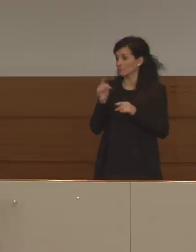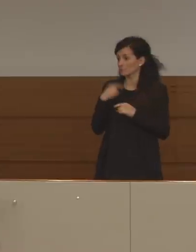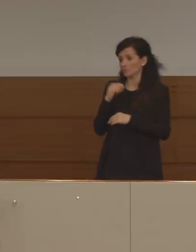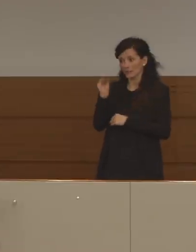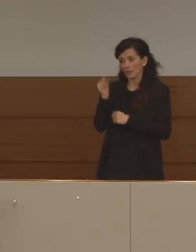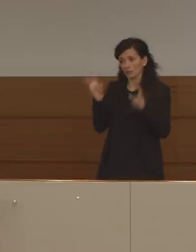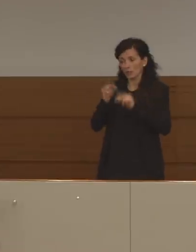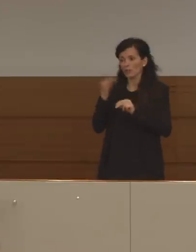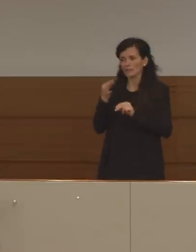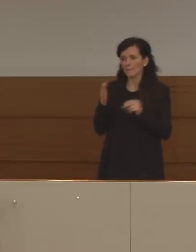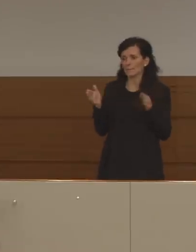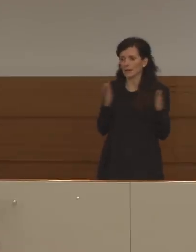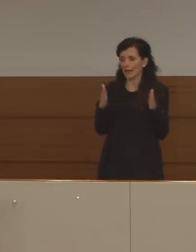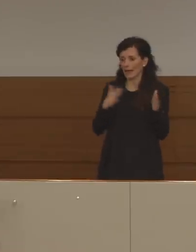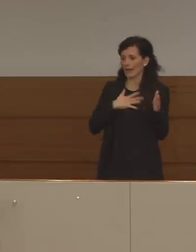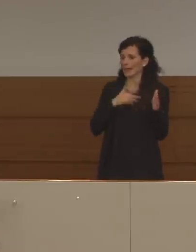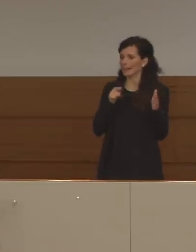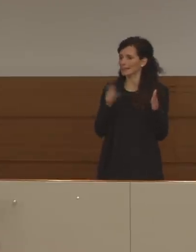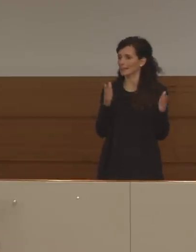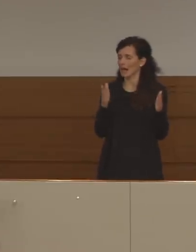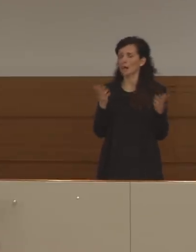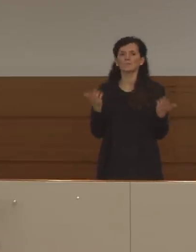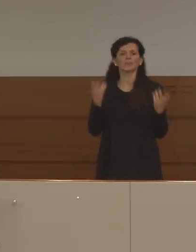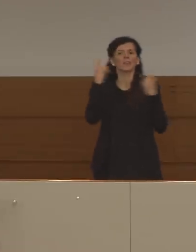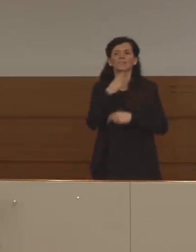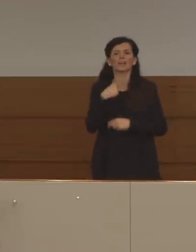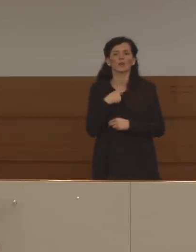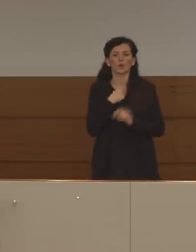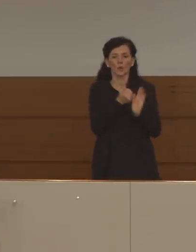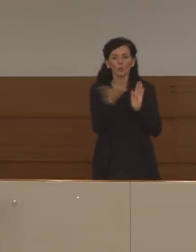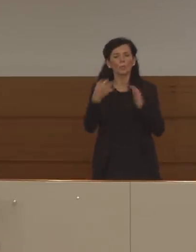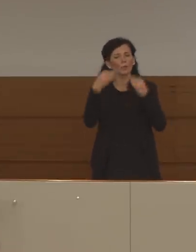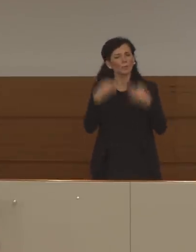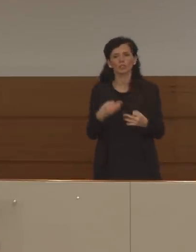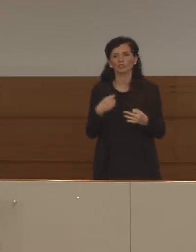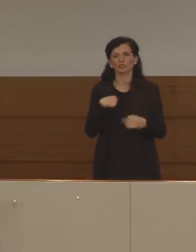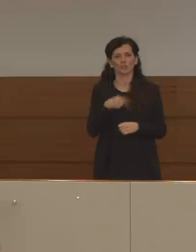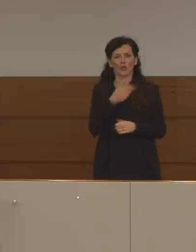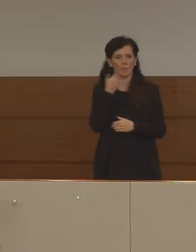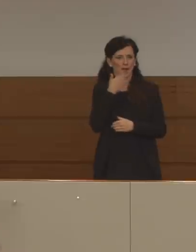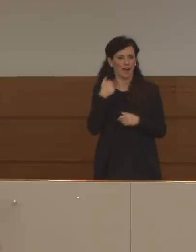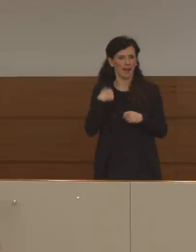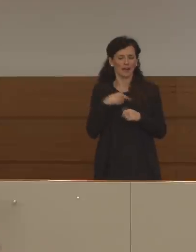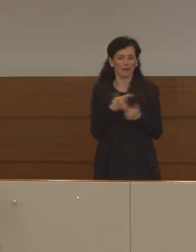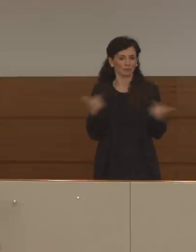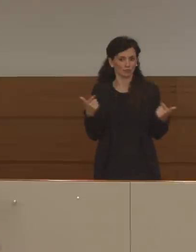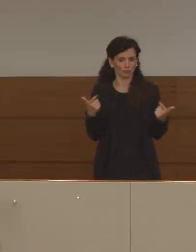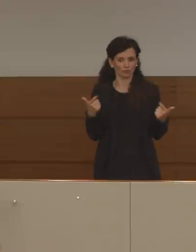Non ho un dato preciso in questo momento però ripeto anche se noi